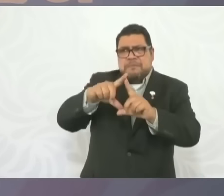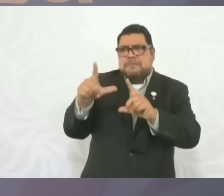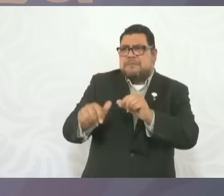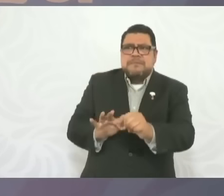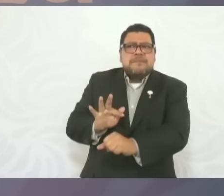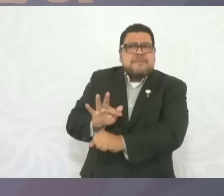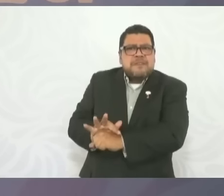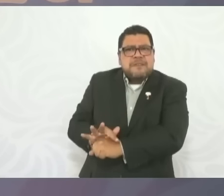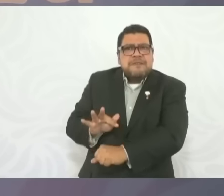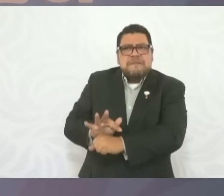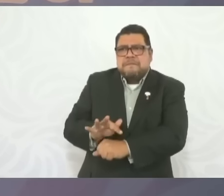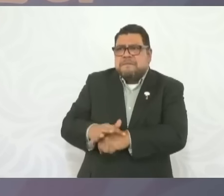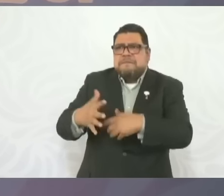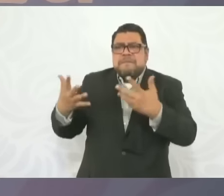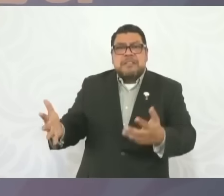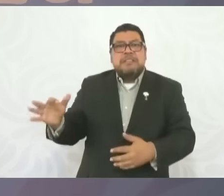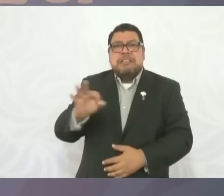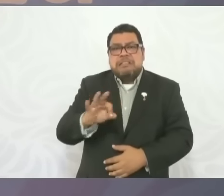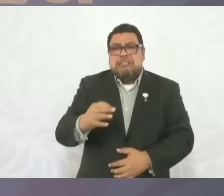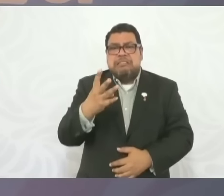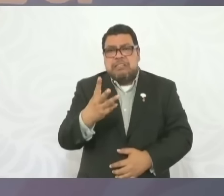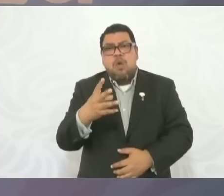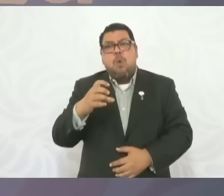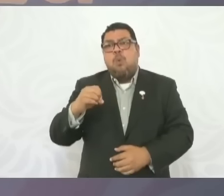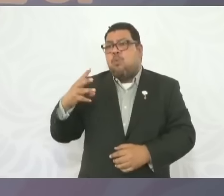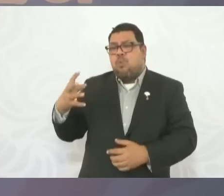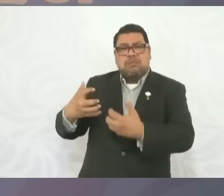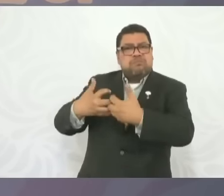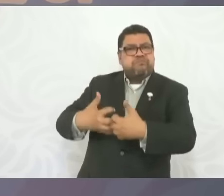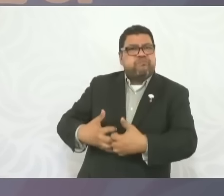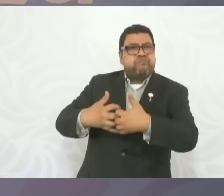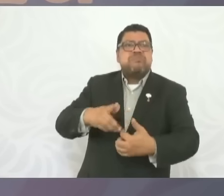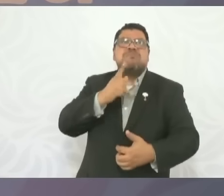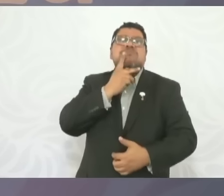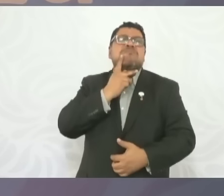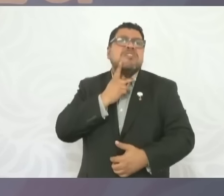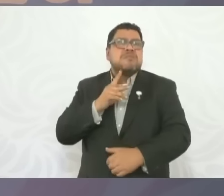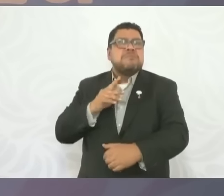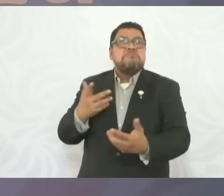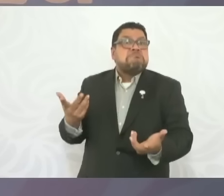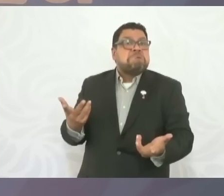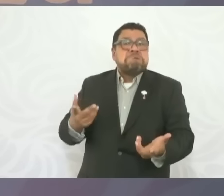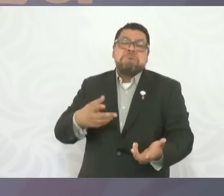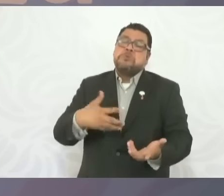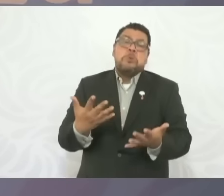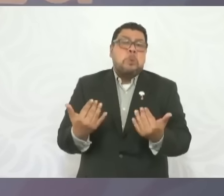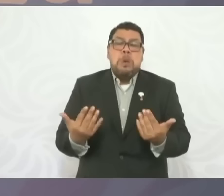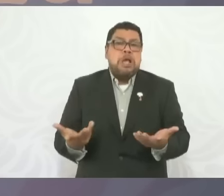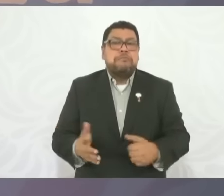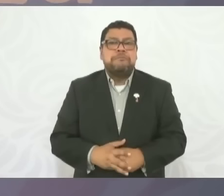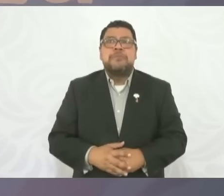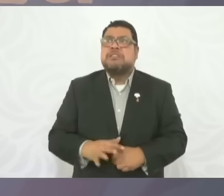más de tres o quizá cuatro refinerías del tamaño de dos bocas. De ese tamaño fue el